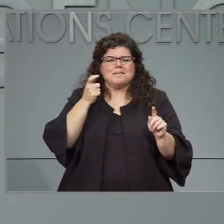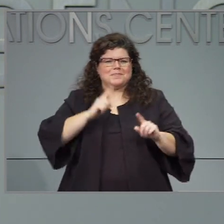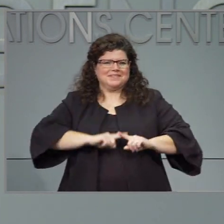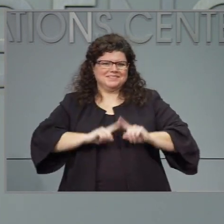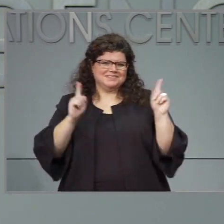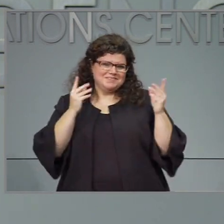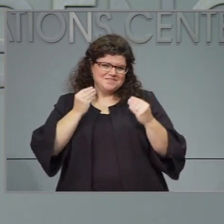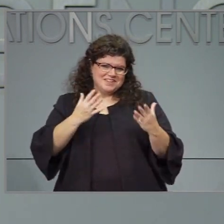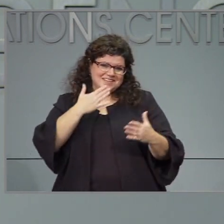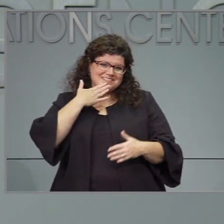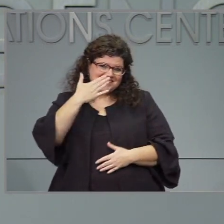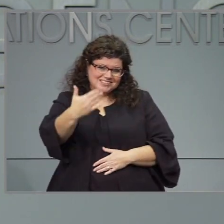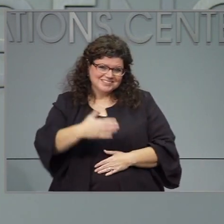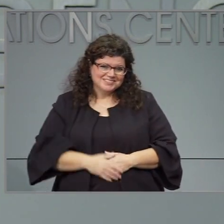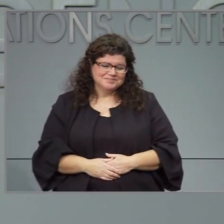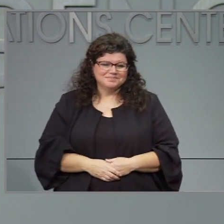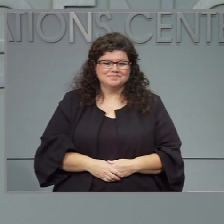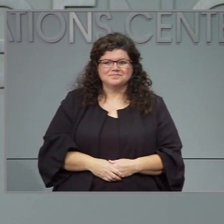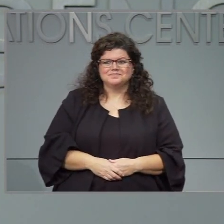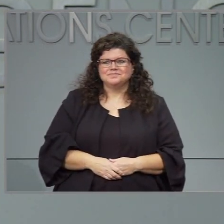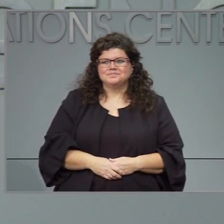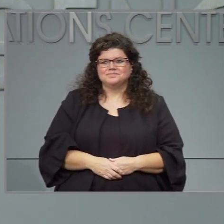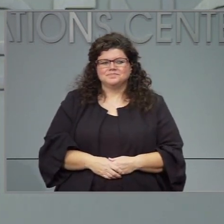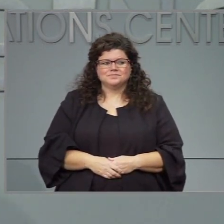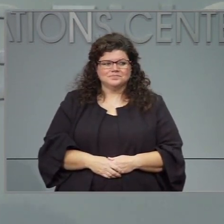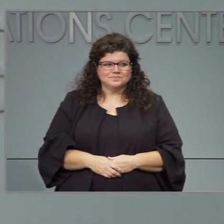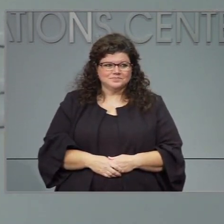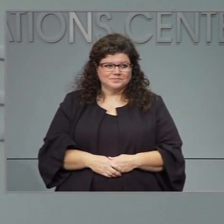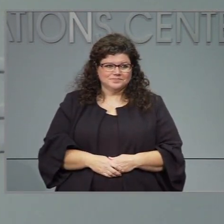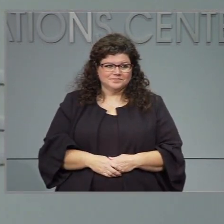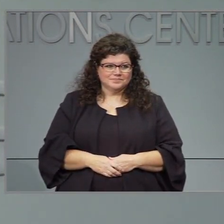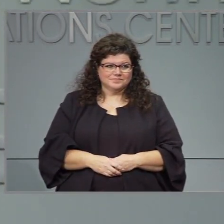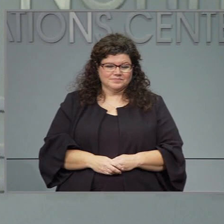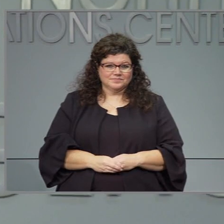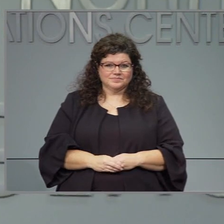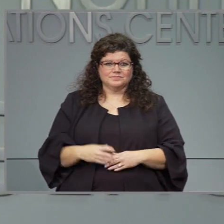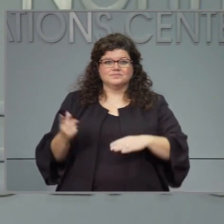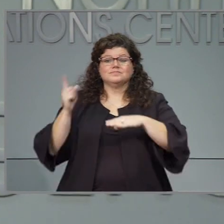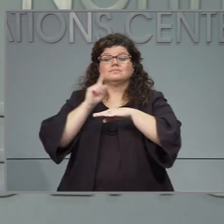tendremos que hacen de una manera distinta este año.